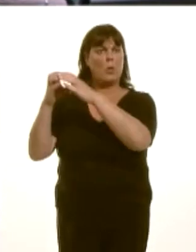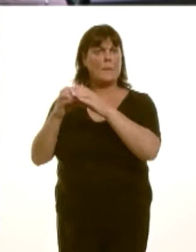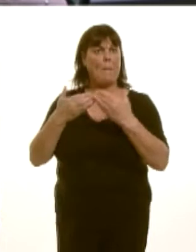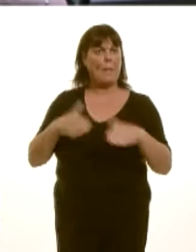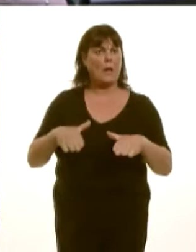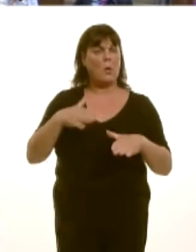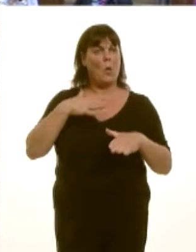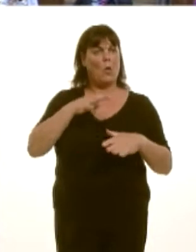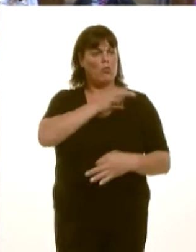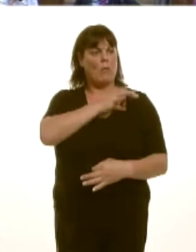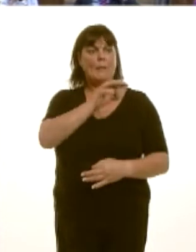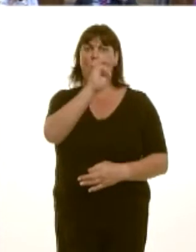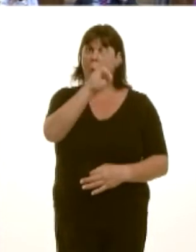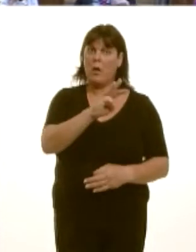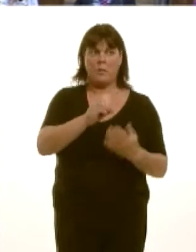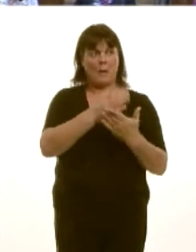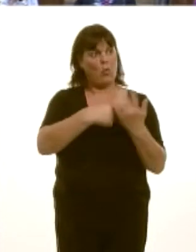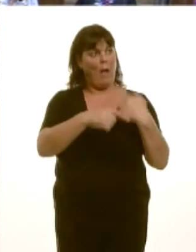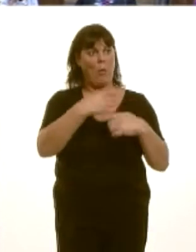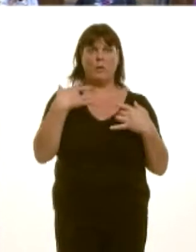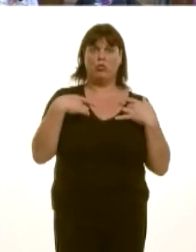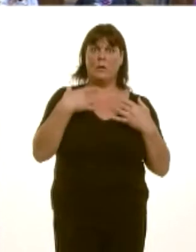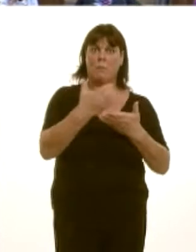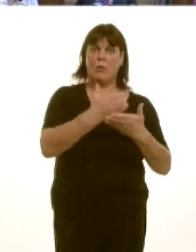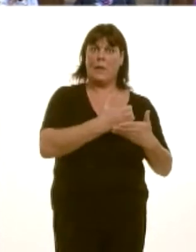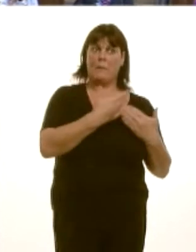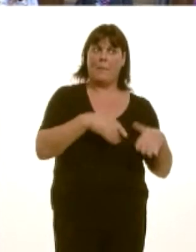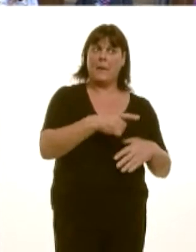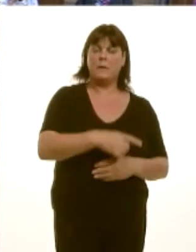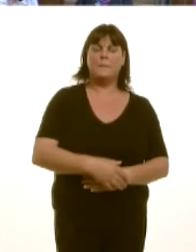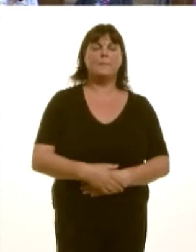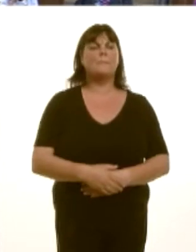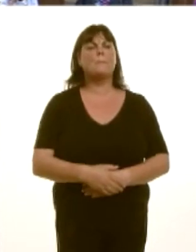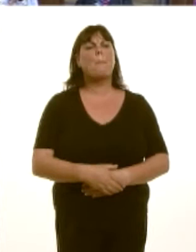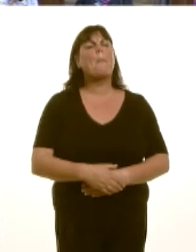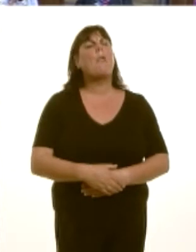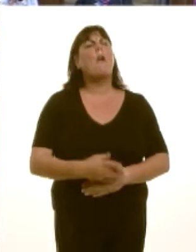Aled Roberts: Brif Weinidog, roedd nifer ohonom yn ymweld â’r OECD ym Mharis yn ddiweddar